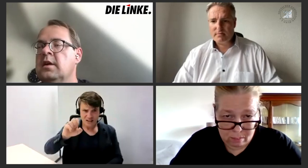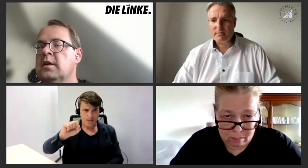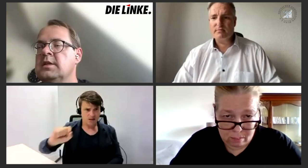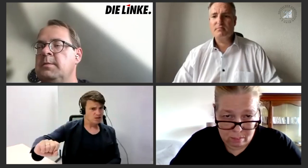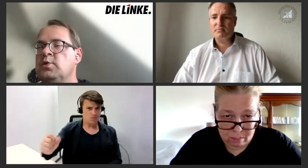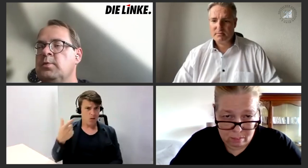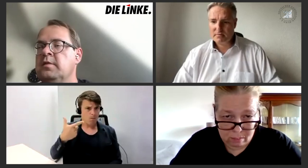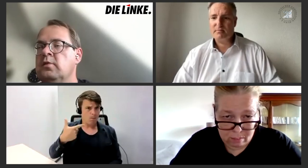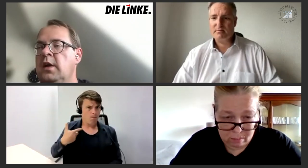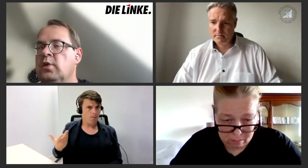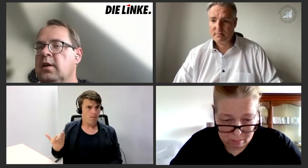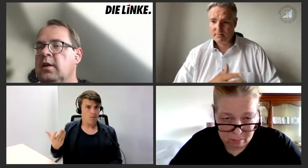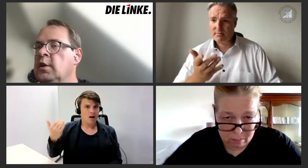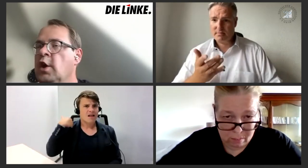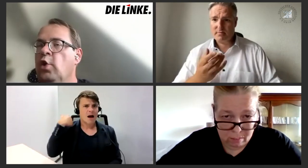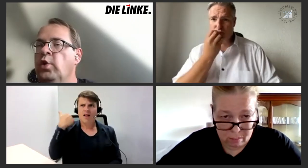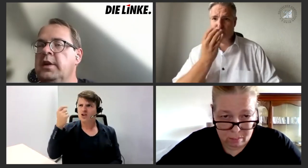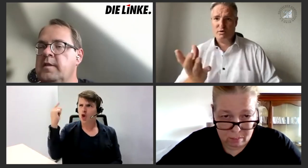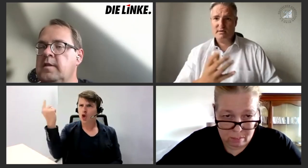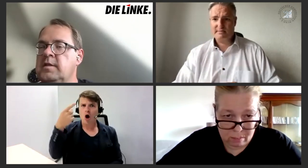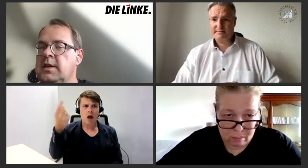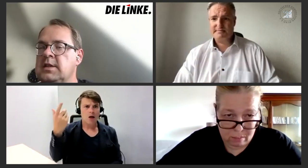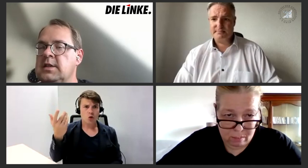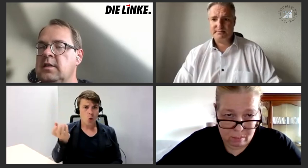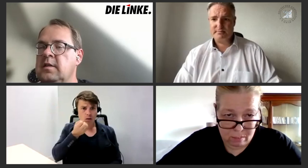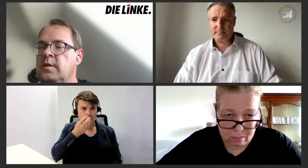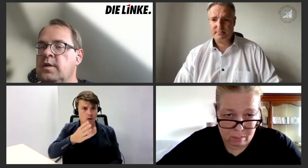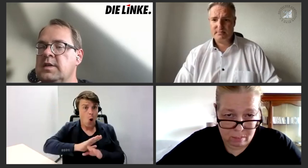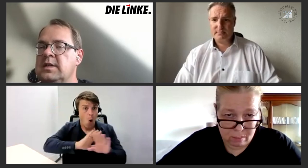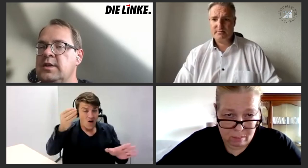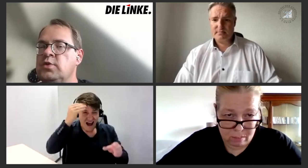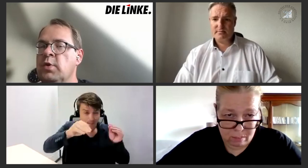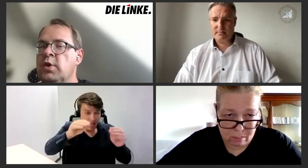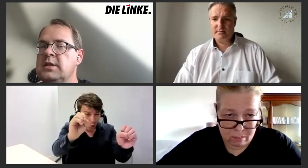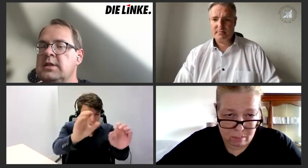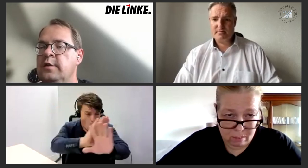sein Handy, da ging es damals um einen Tornado, gekriegt hat, ohne dass er sich registriert hat.